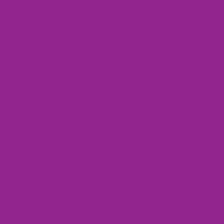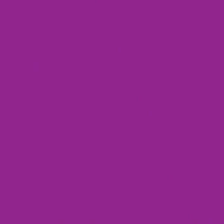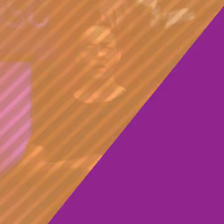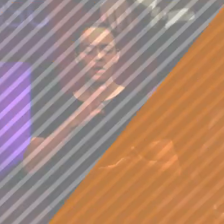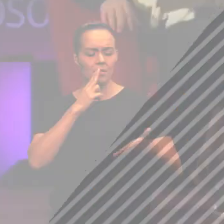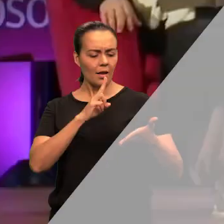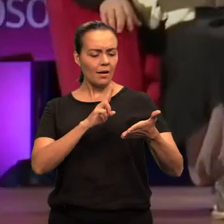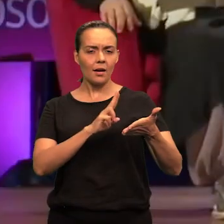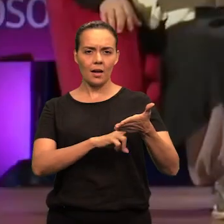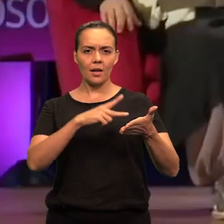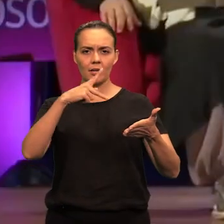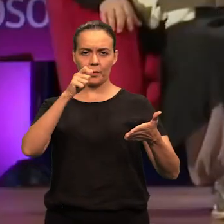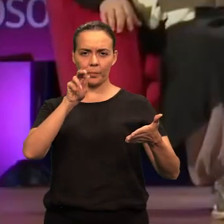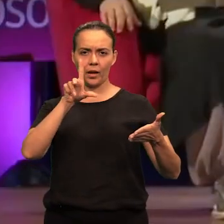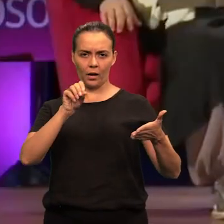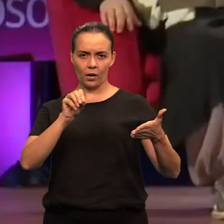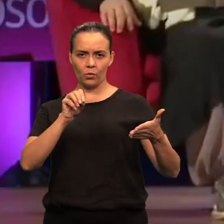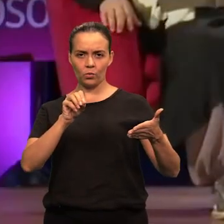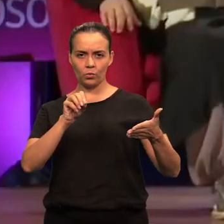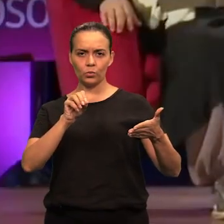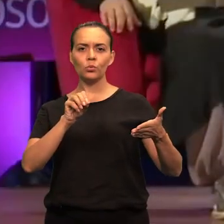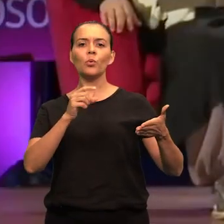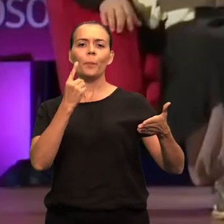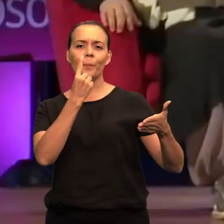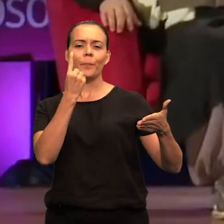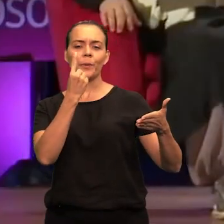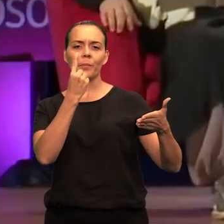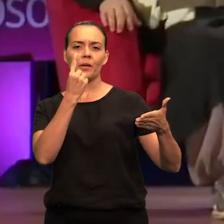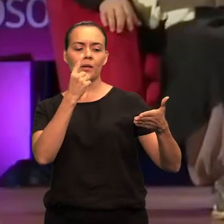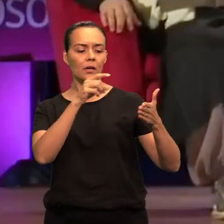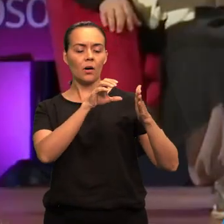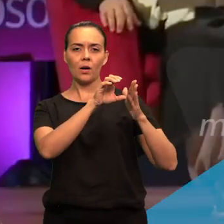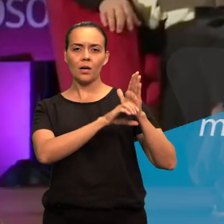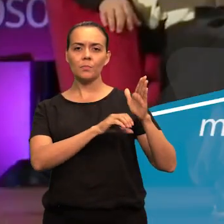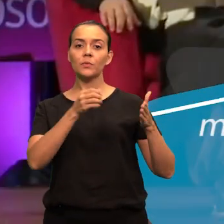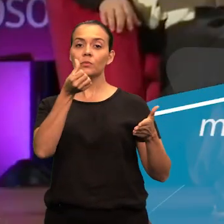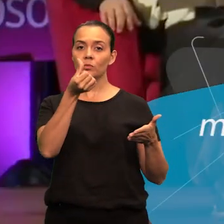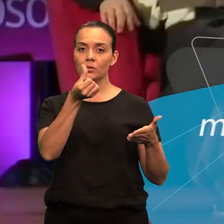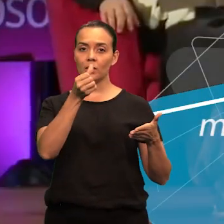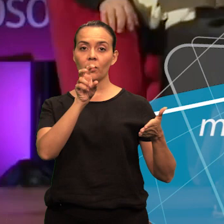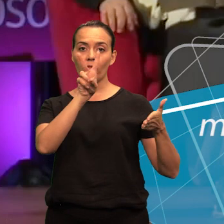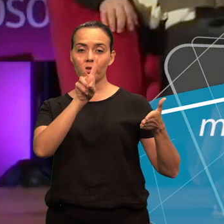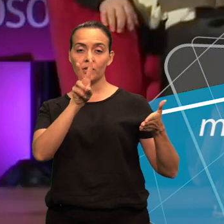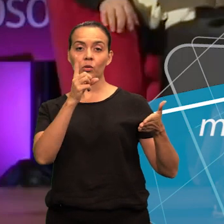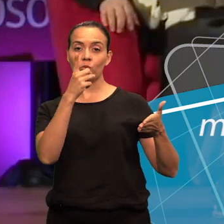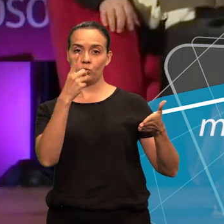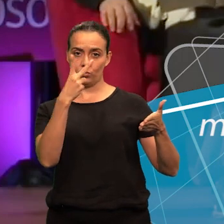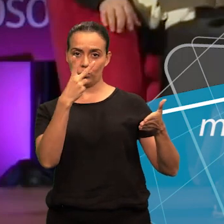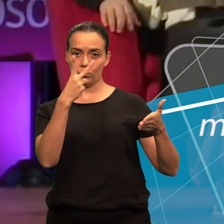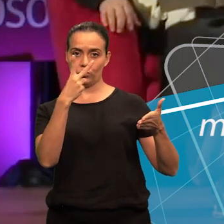[Mario Sergio Cortella] Na primeira carta de Paulo aos Coríntios, no capítulo 6, versículo 12,